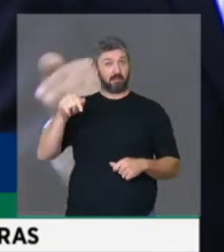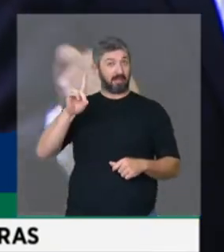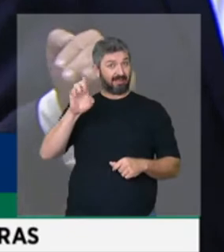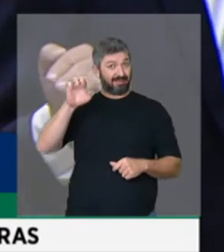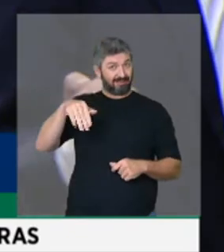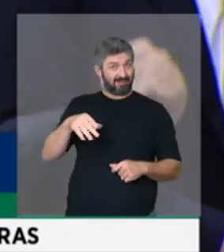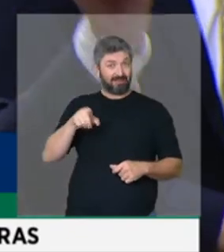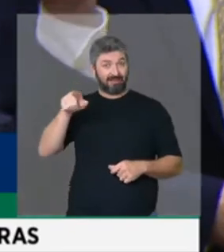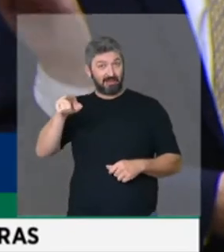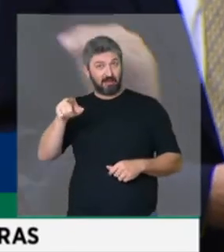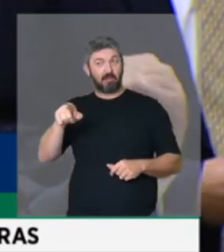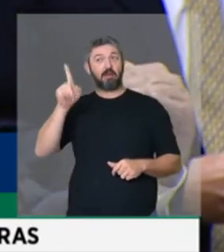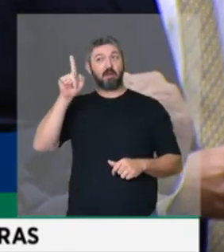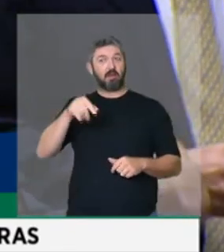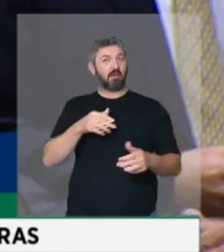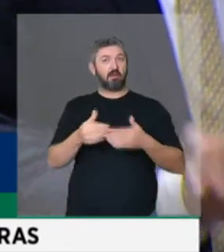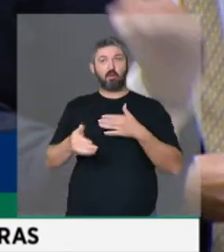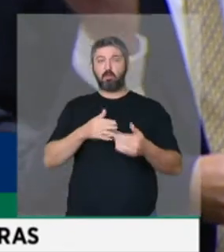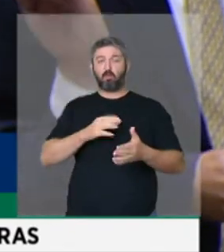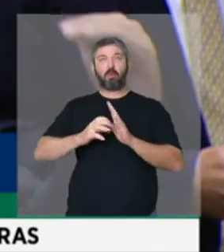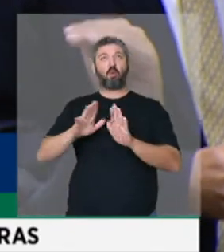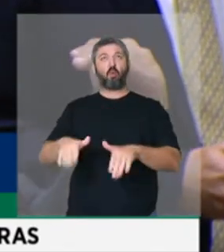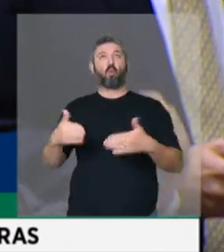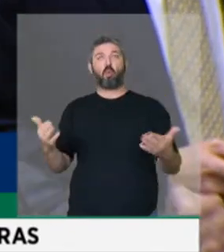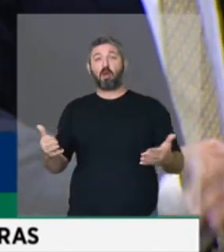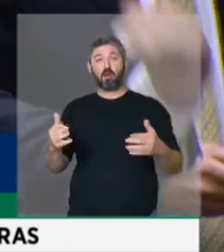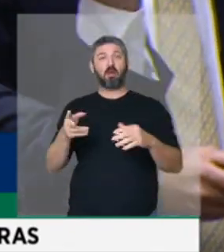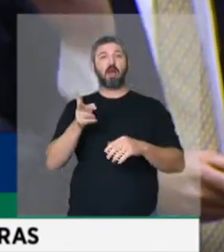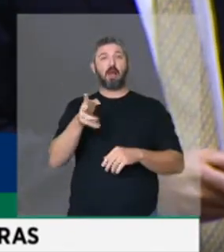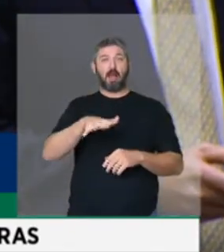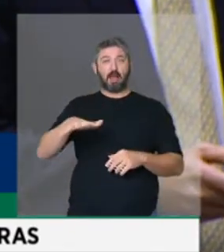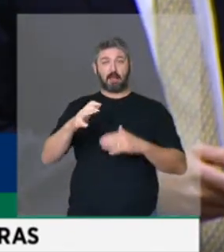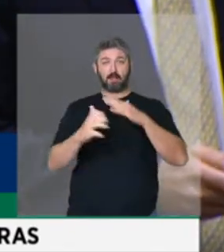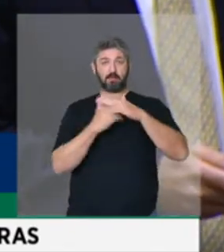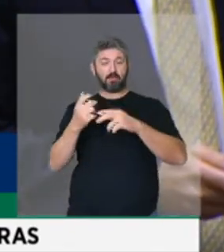OPOSIÇÃO LÁ EM GOIÁS NÃO. FOI UMA POSIÇÃO SUPRAPARTIDÁRIA. O PRÓPRIO